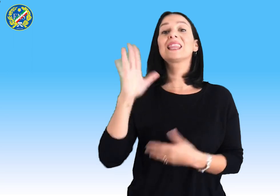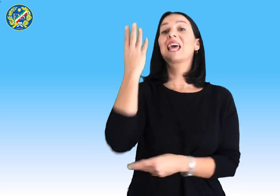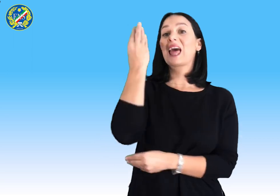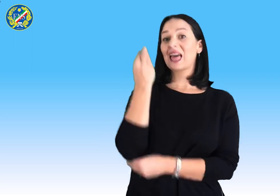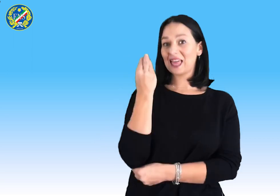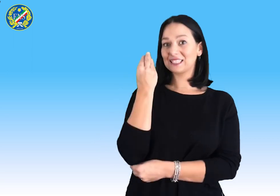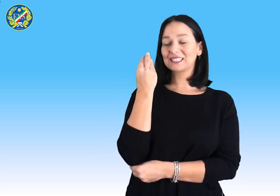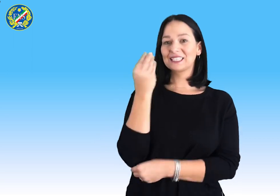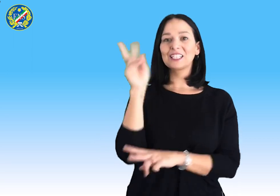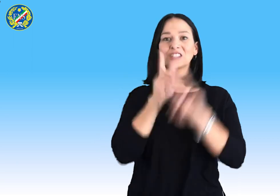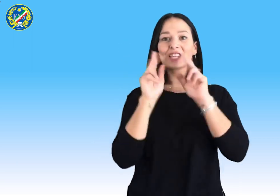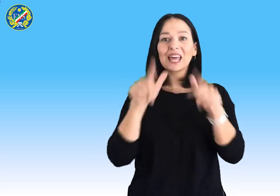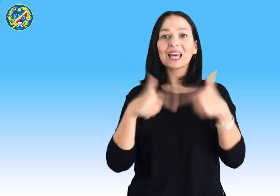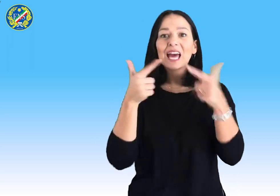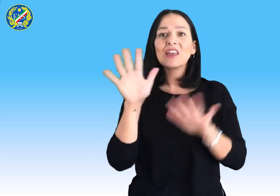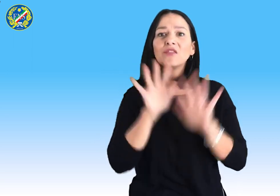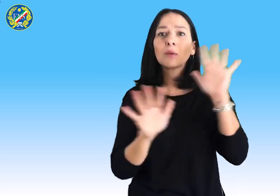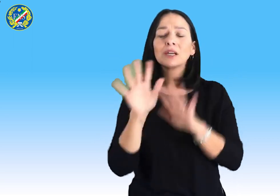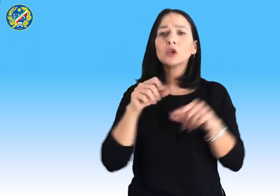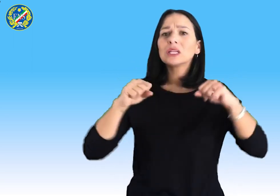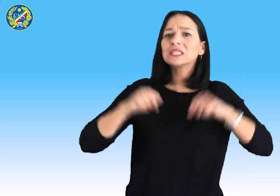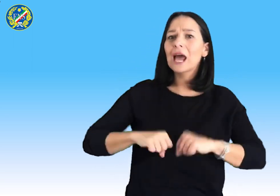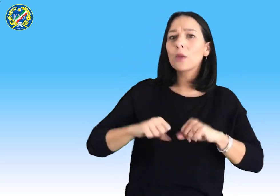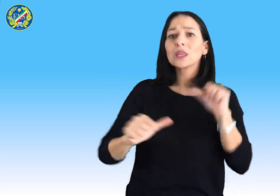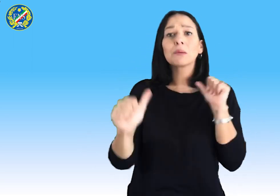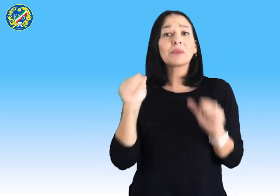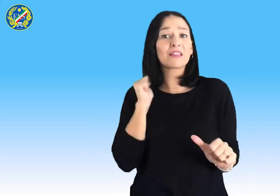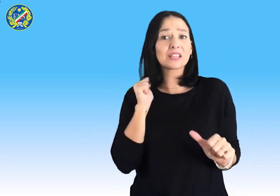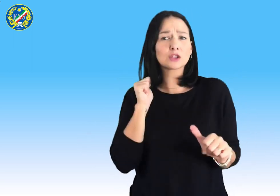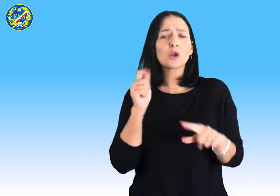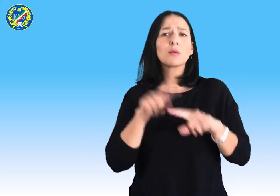progetto ENS che vuole promuovere salute e prevenzione